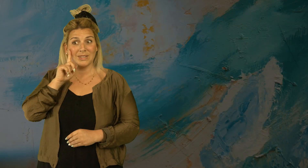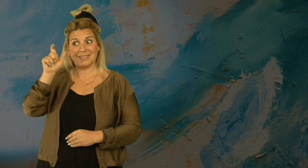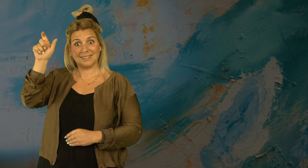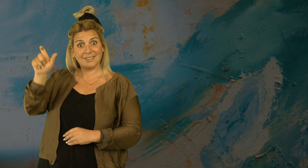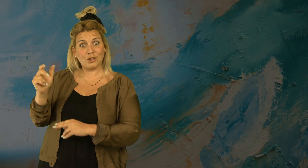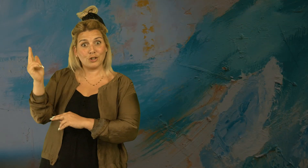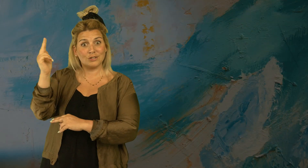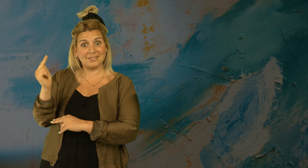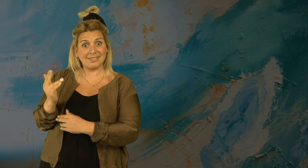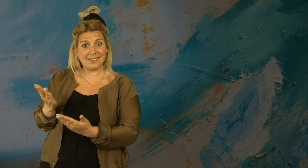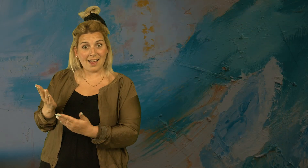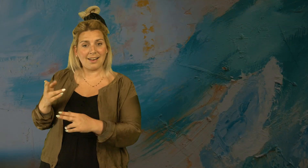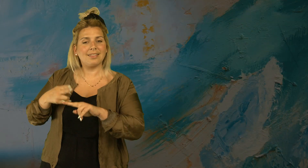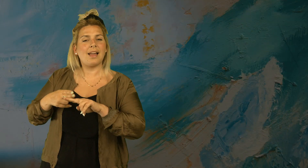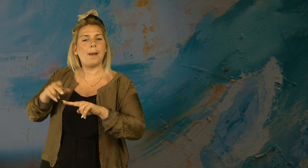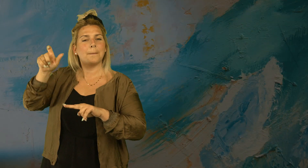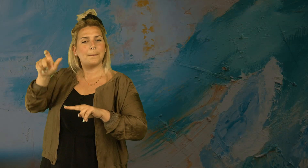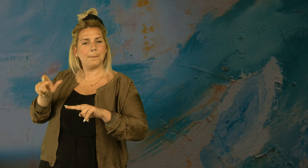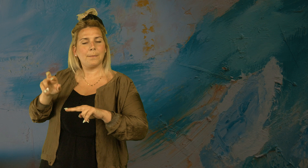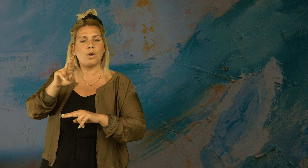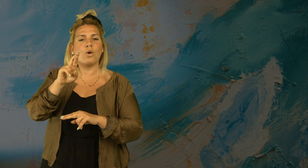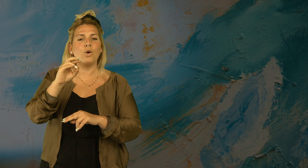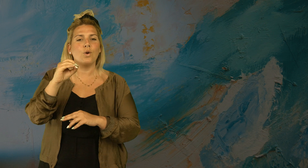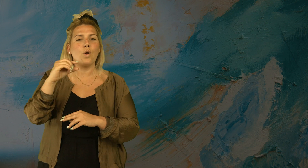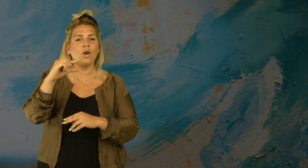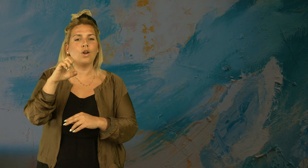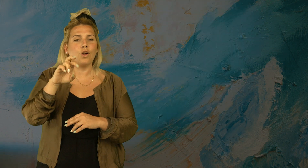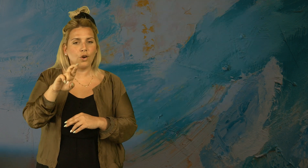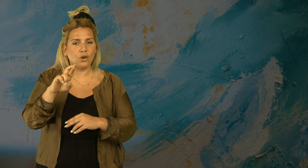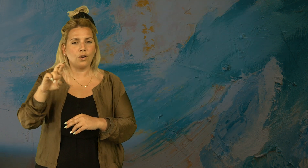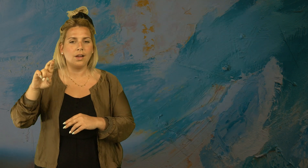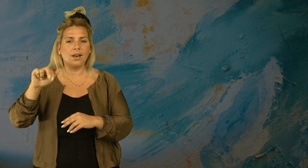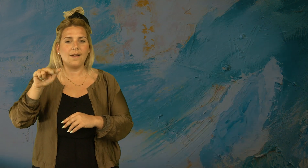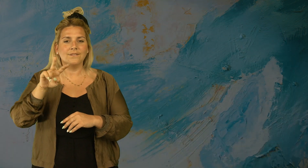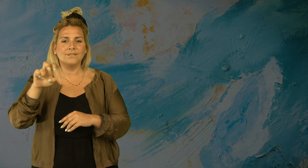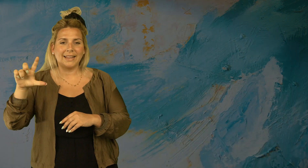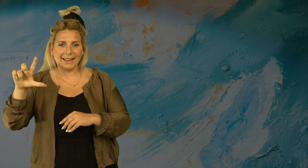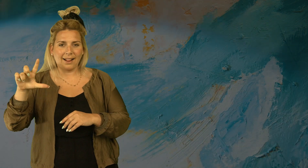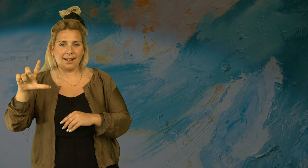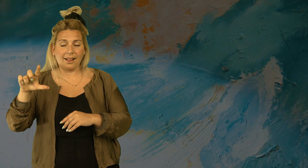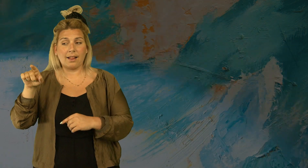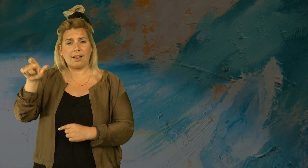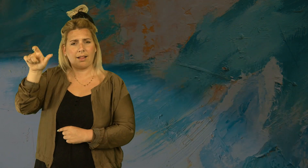De kunstenaar die we voorstellen is Roger Raveel,